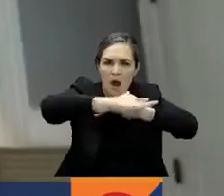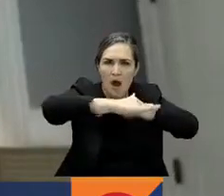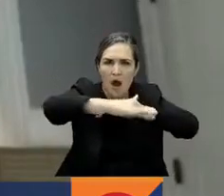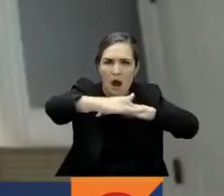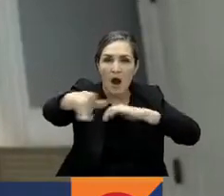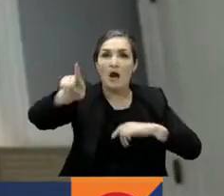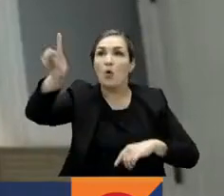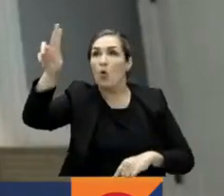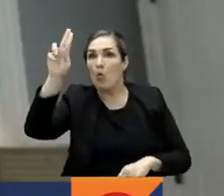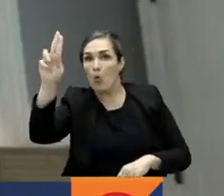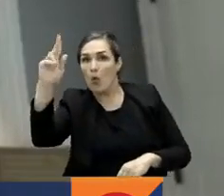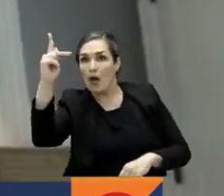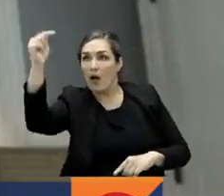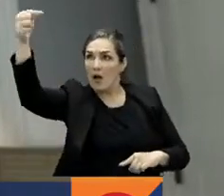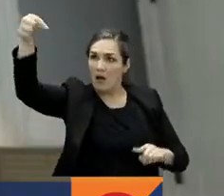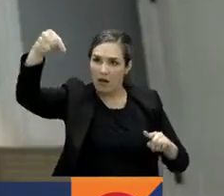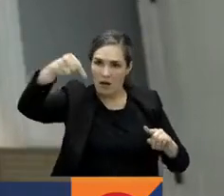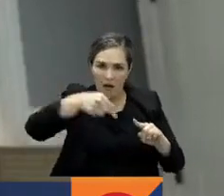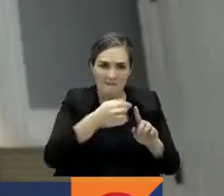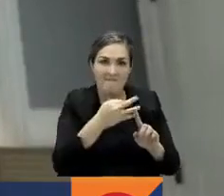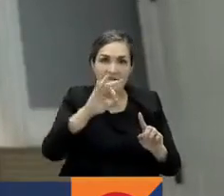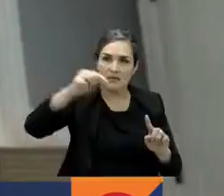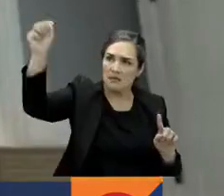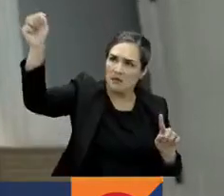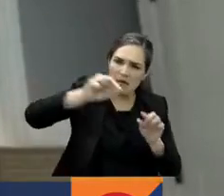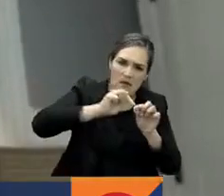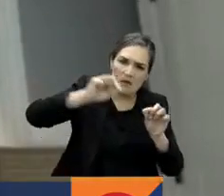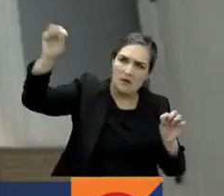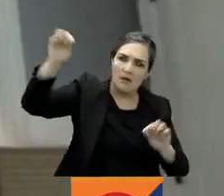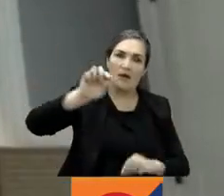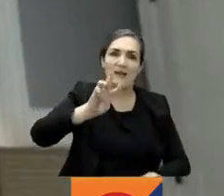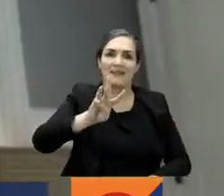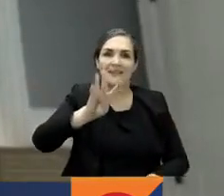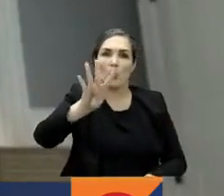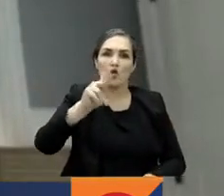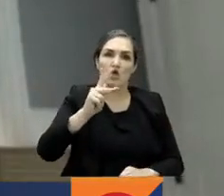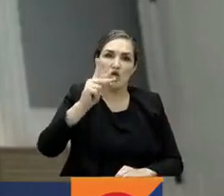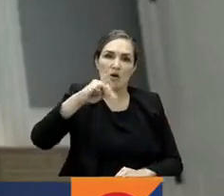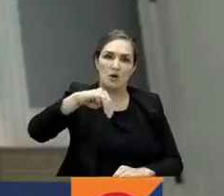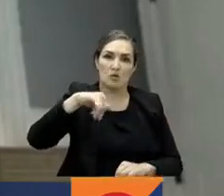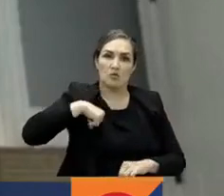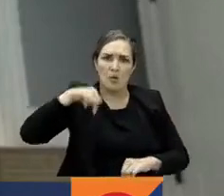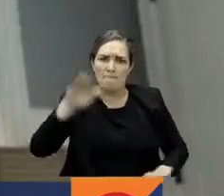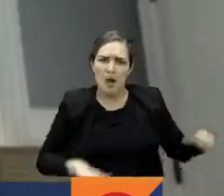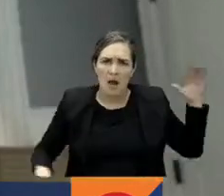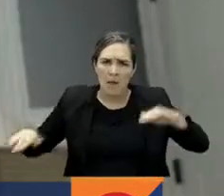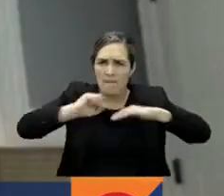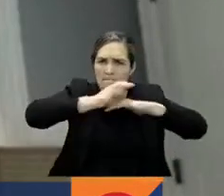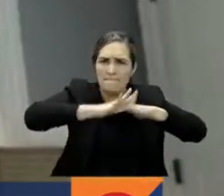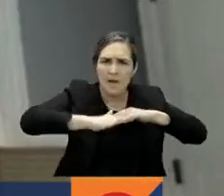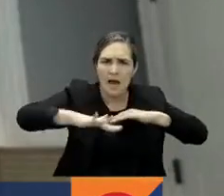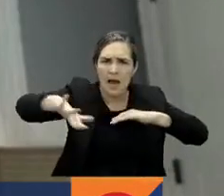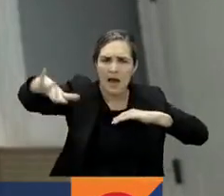CORONA. NADAR DE INGLATERRA A